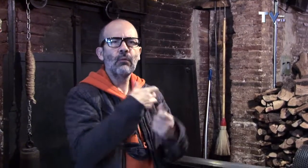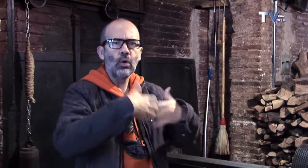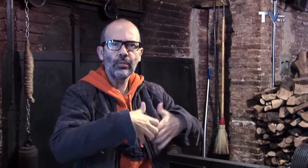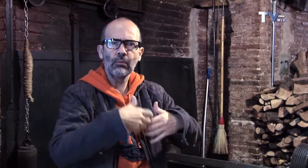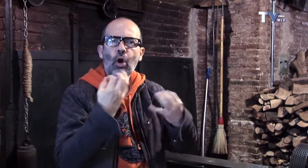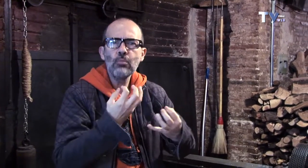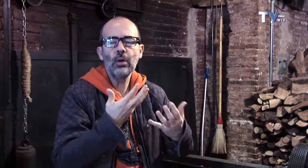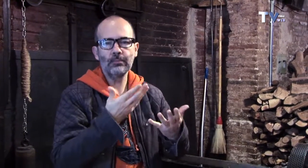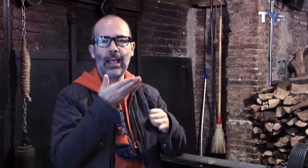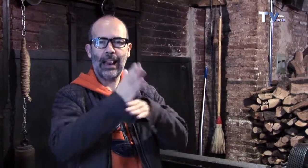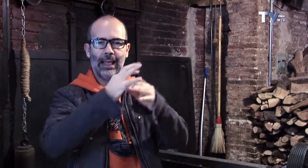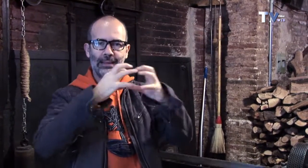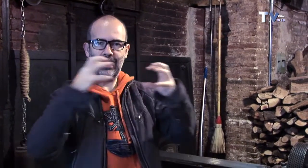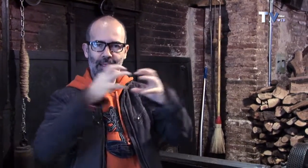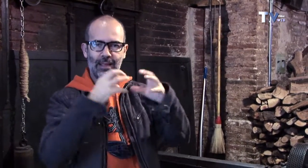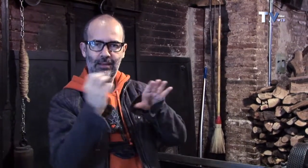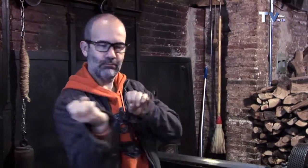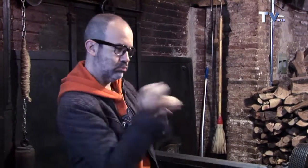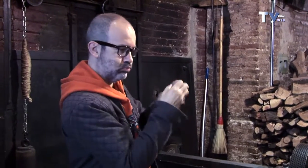funciona con leña para hacer fuego,